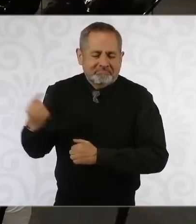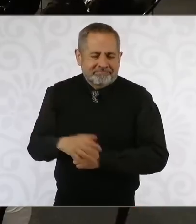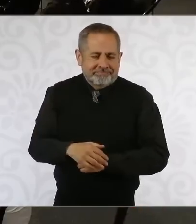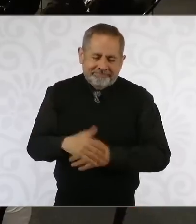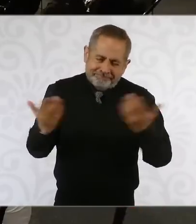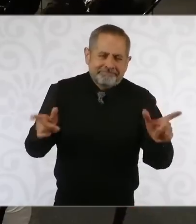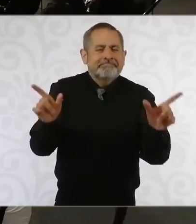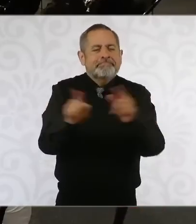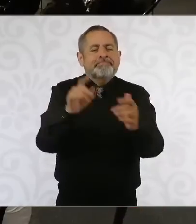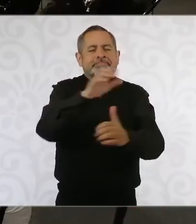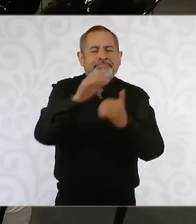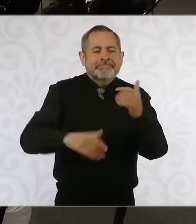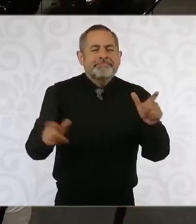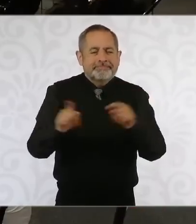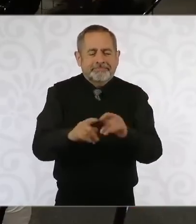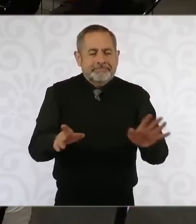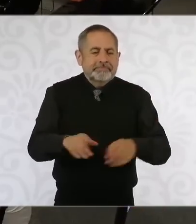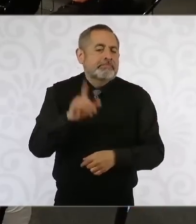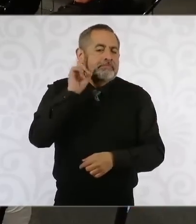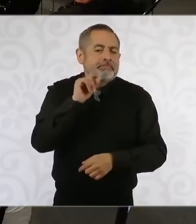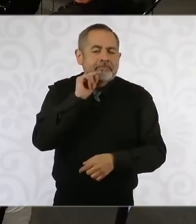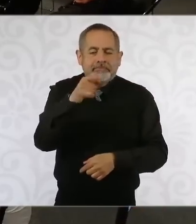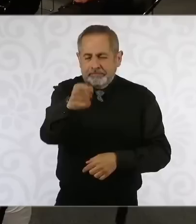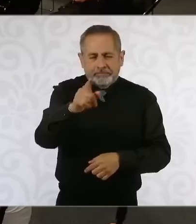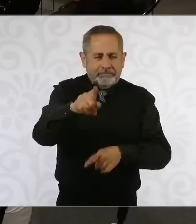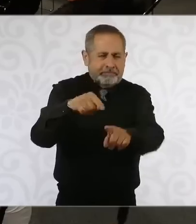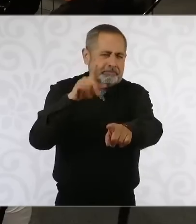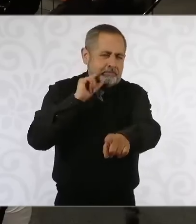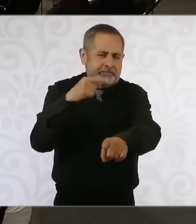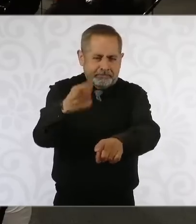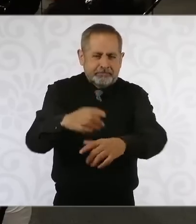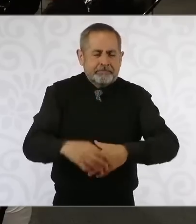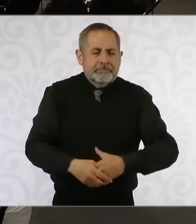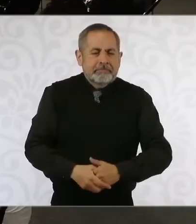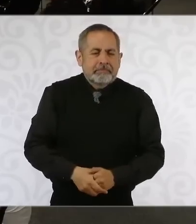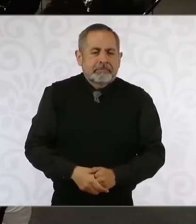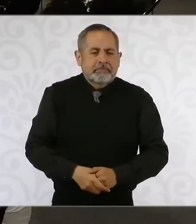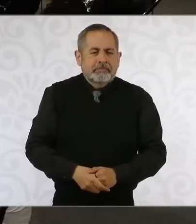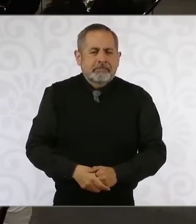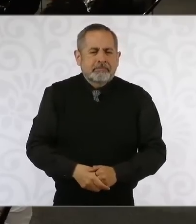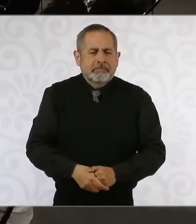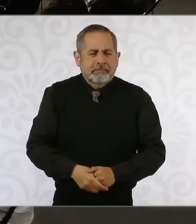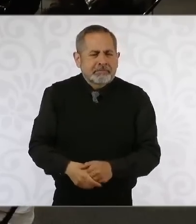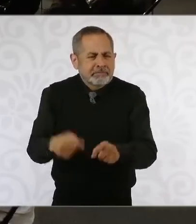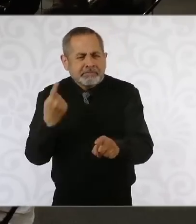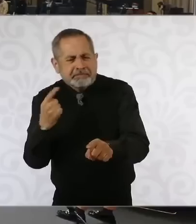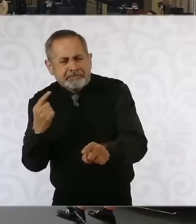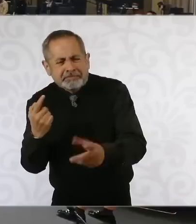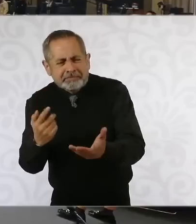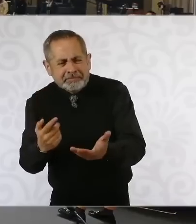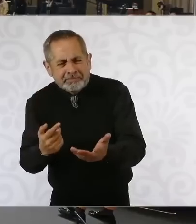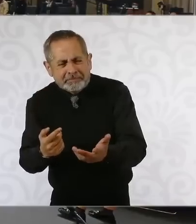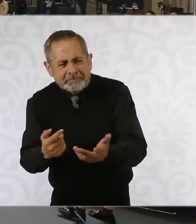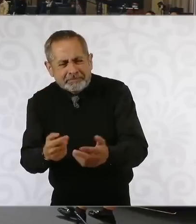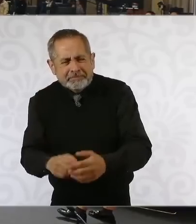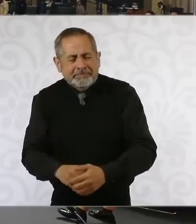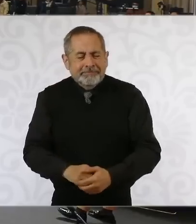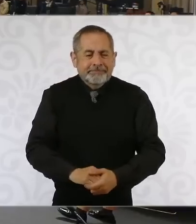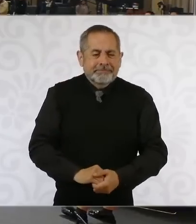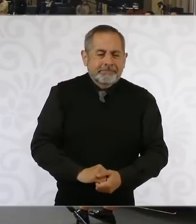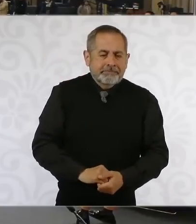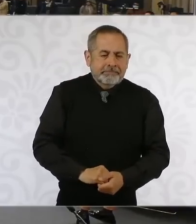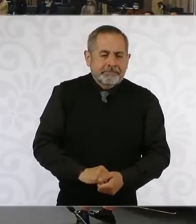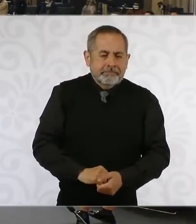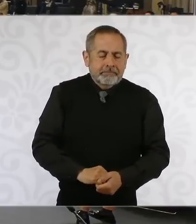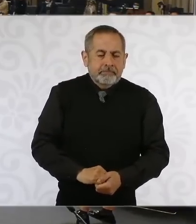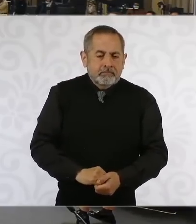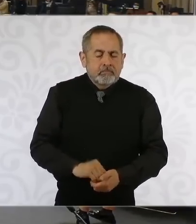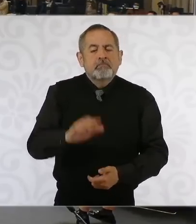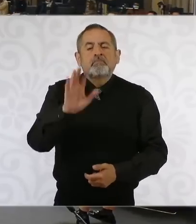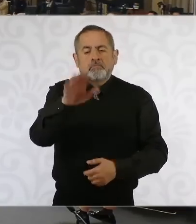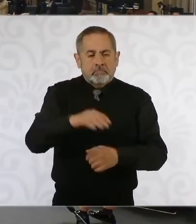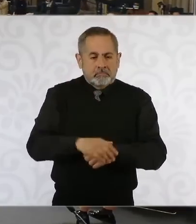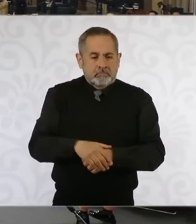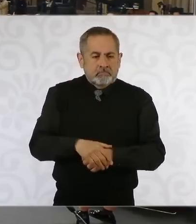mañana para qué para los inversionistas Ah que pueden invertir en México que hay